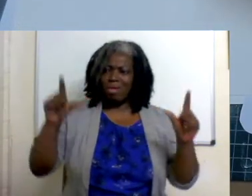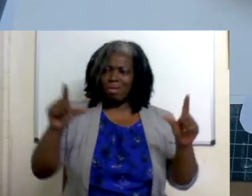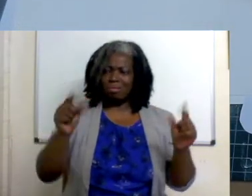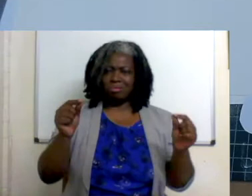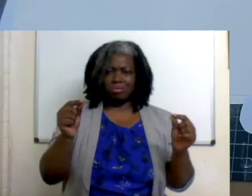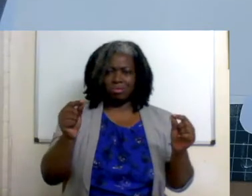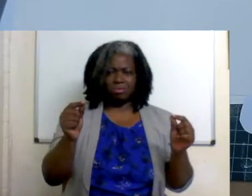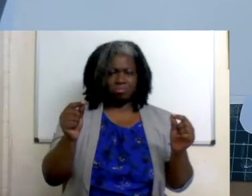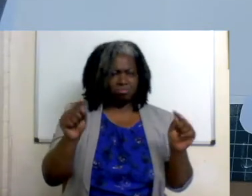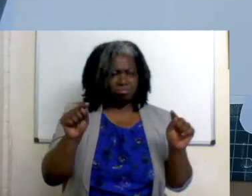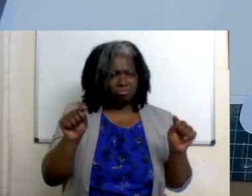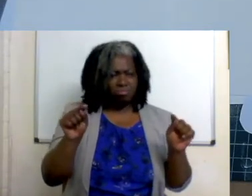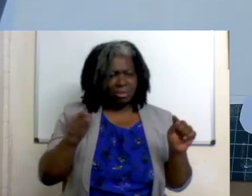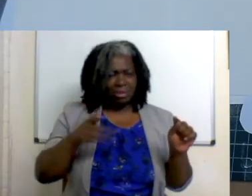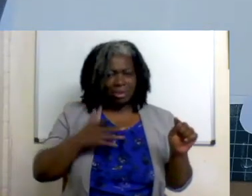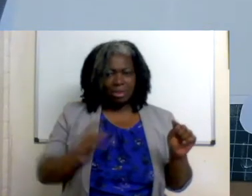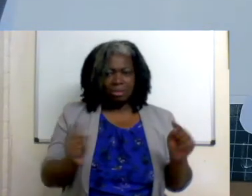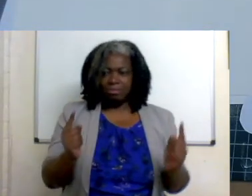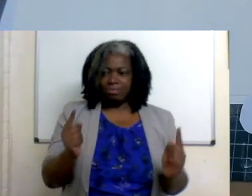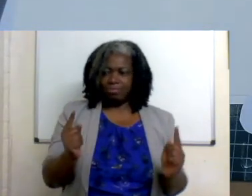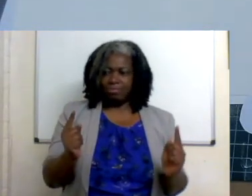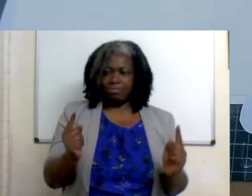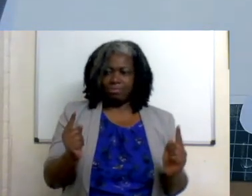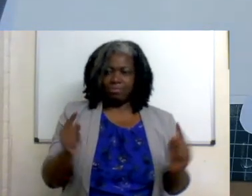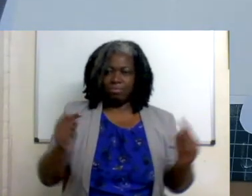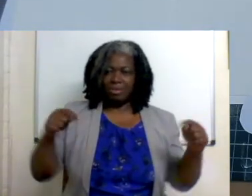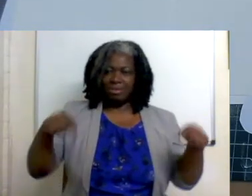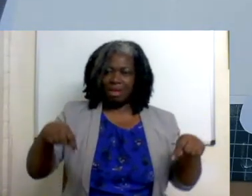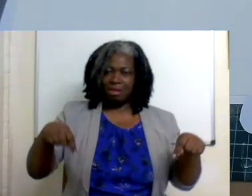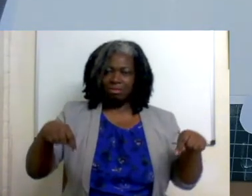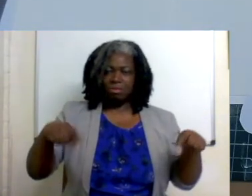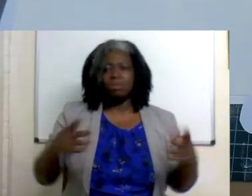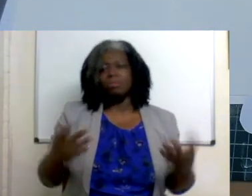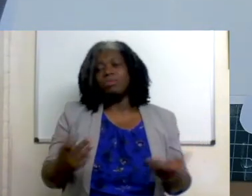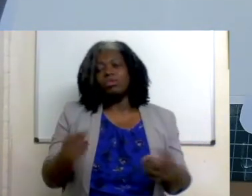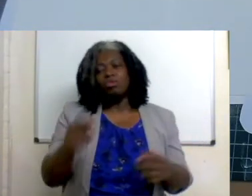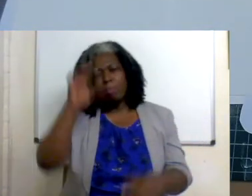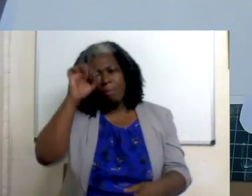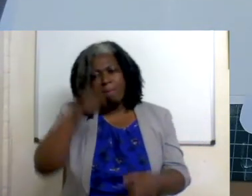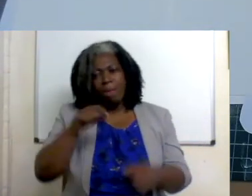a vzpominate, kdyz jsem zminil paratka, ty se nam ted budou hodne